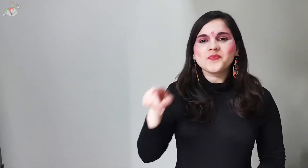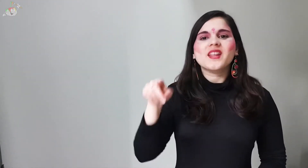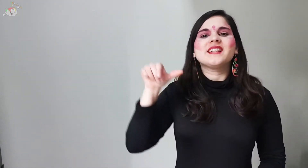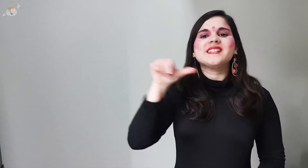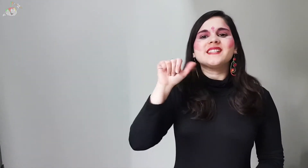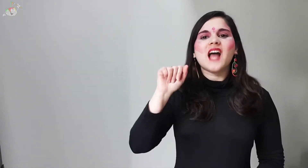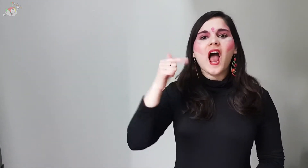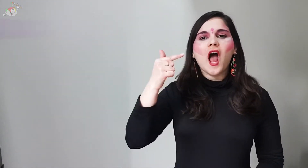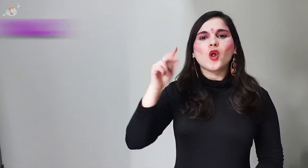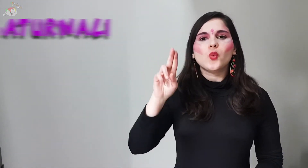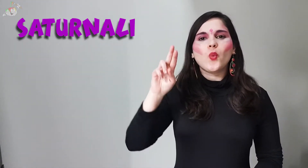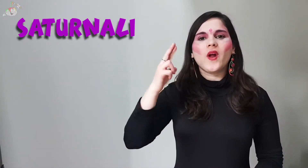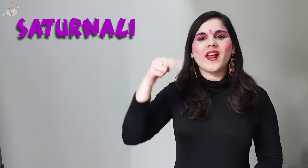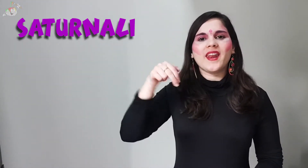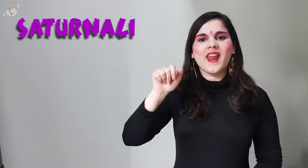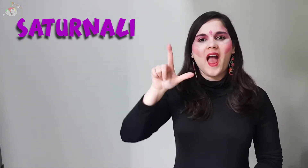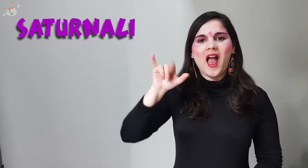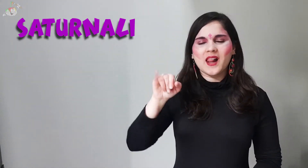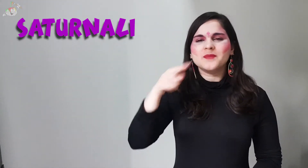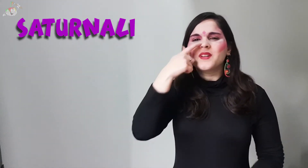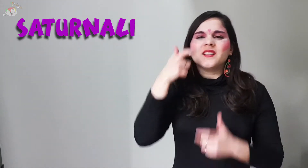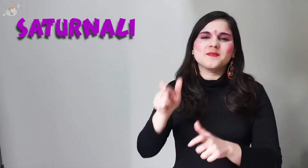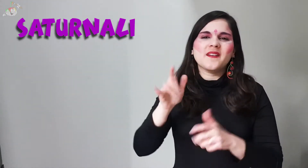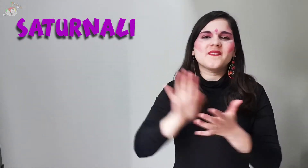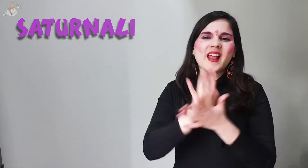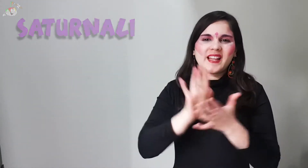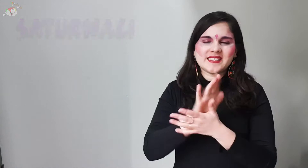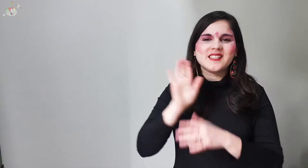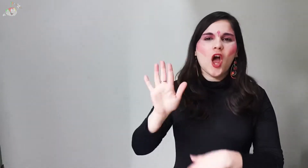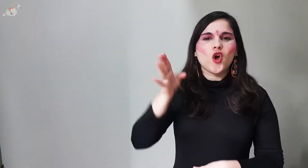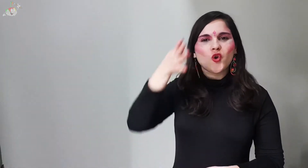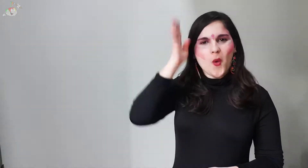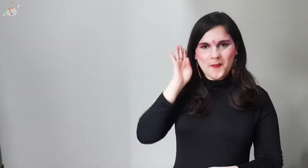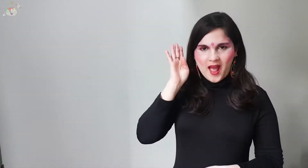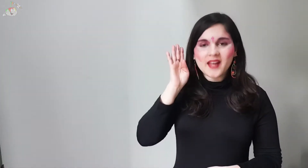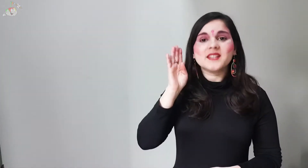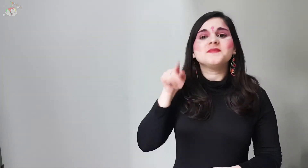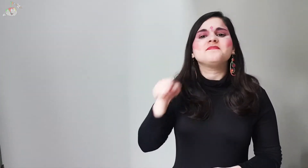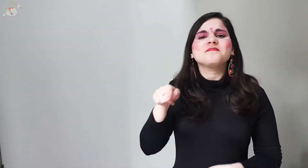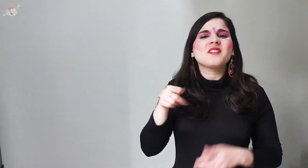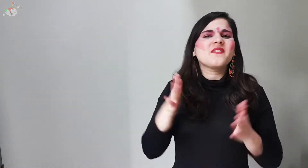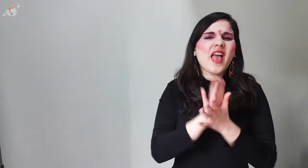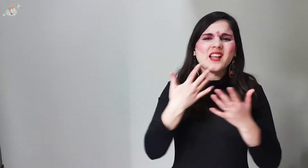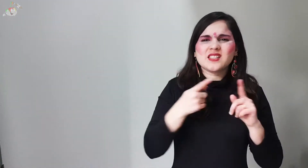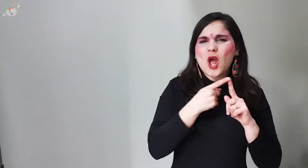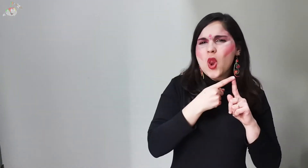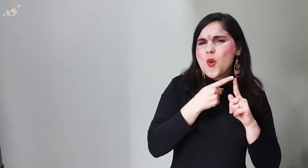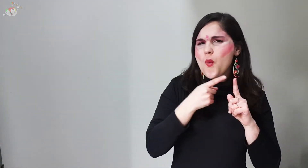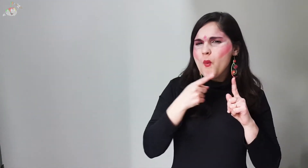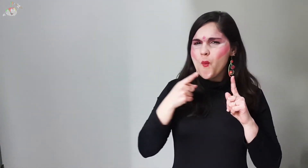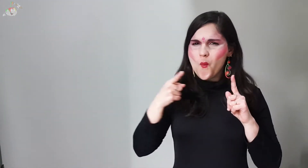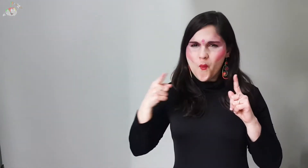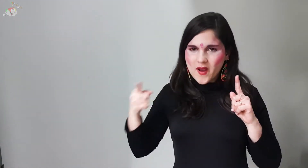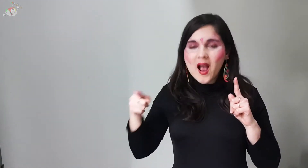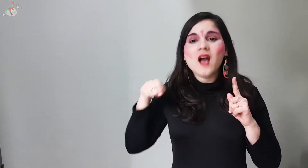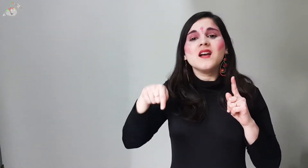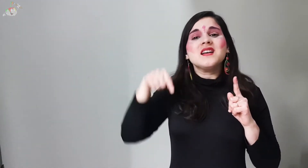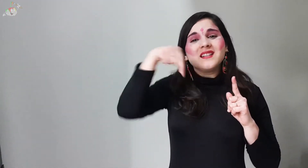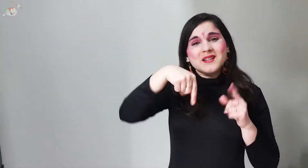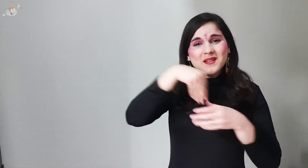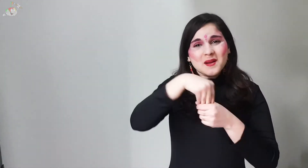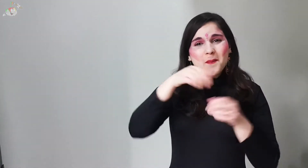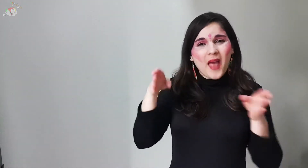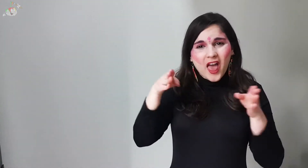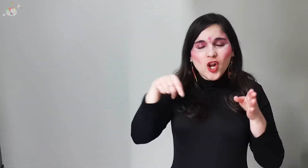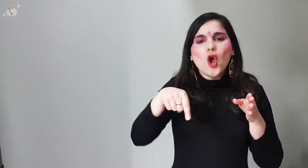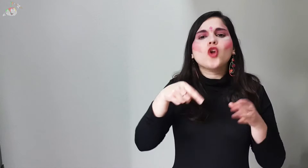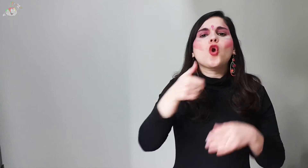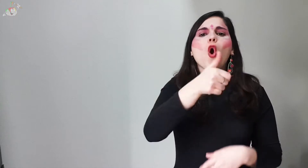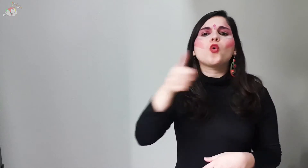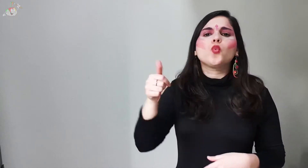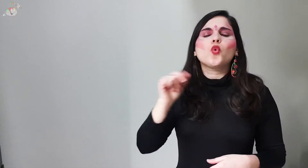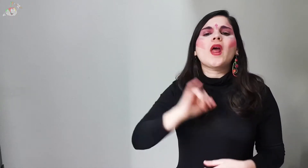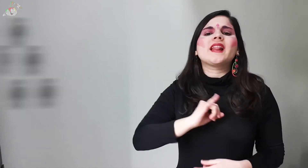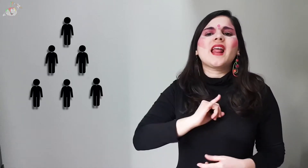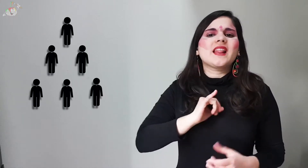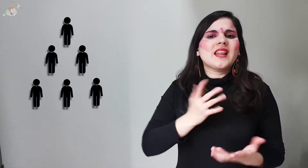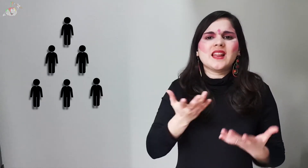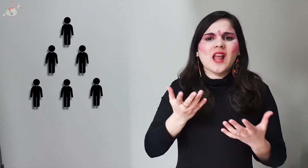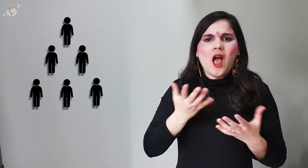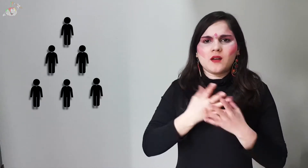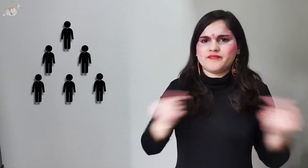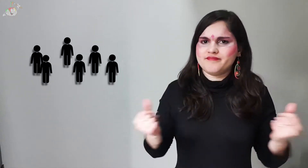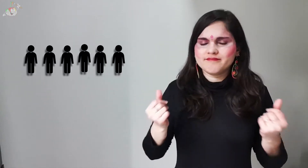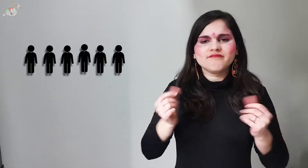Durante i Saturnali, una festa romana abbastanza lunga, ognuno cancellava la propria identità.